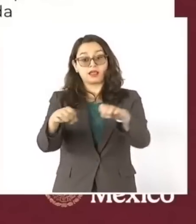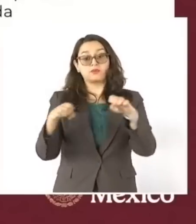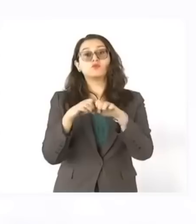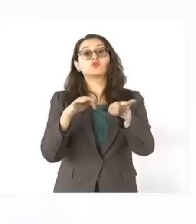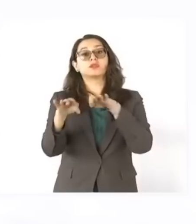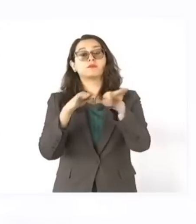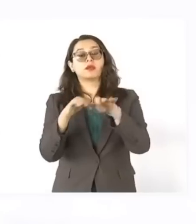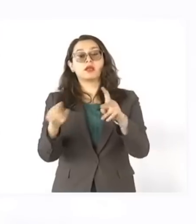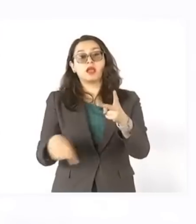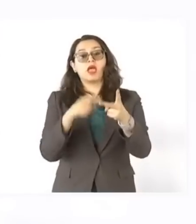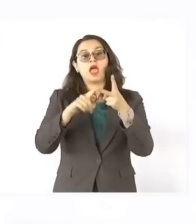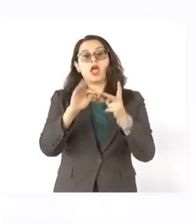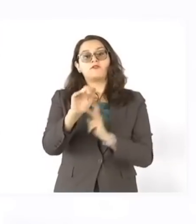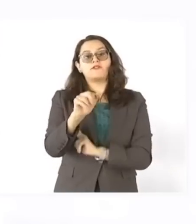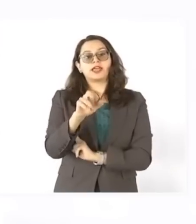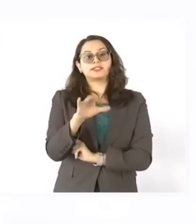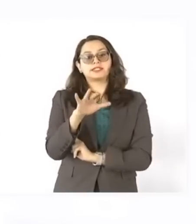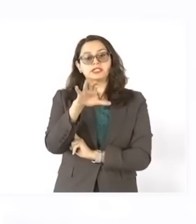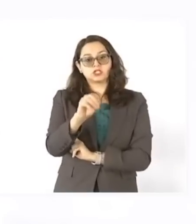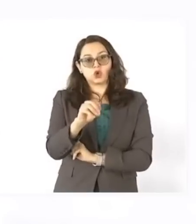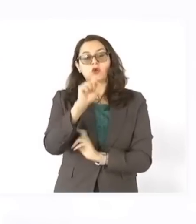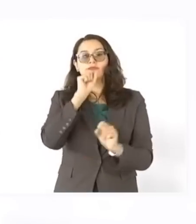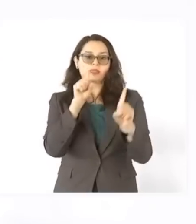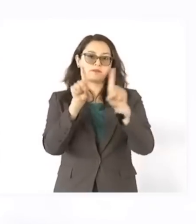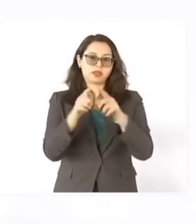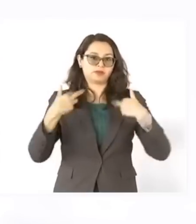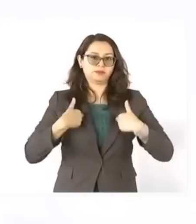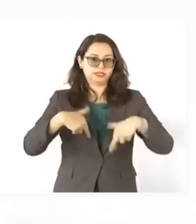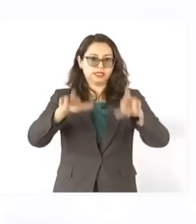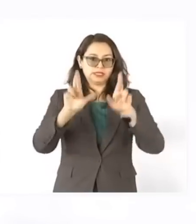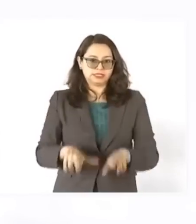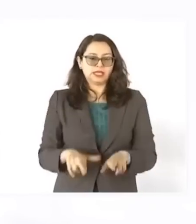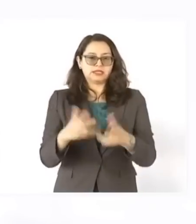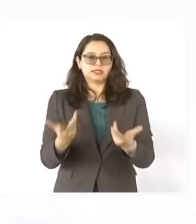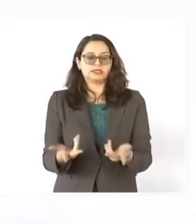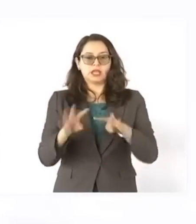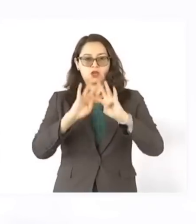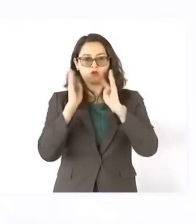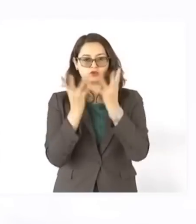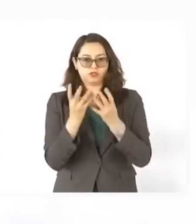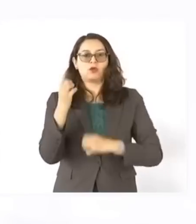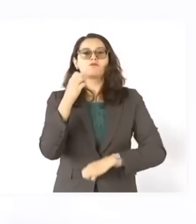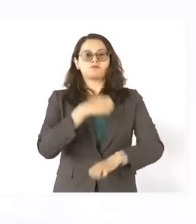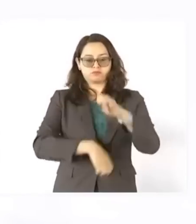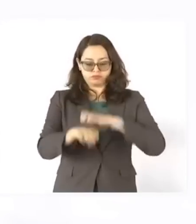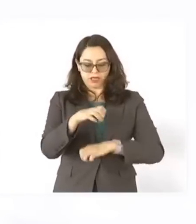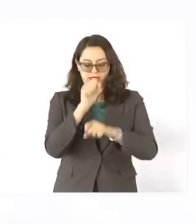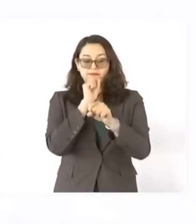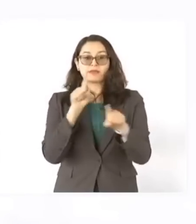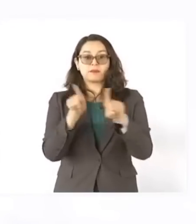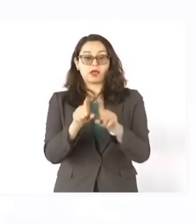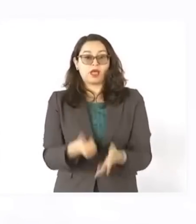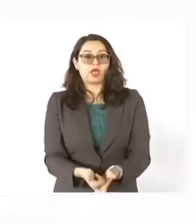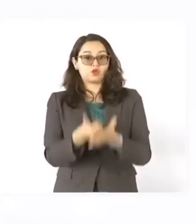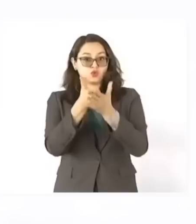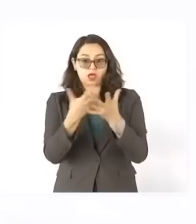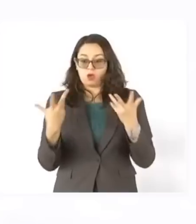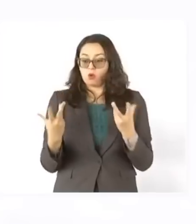del del Consejo coordinador empresarial ha estado ayudándonos también sector empresarial